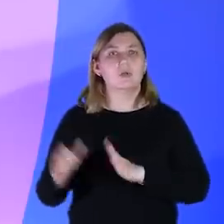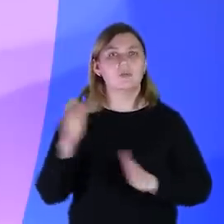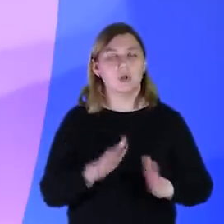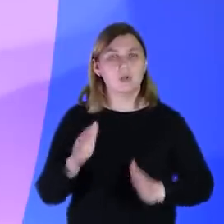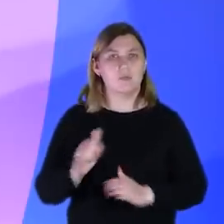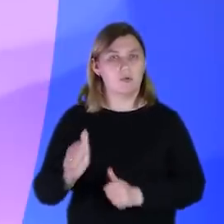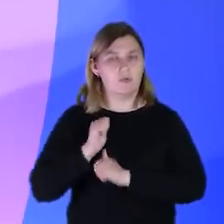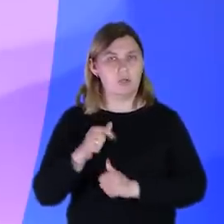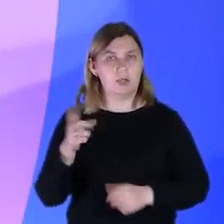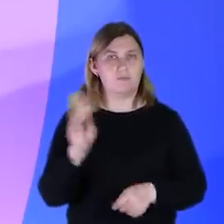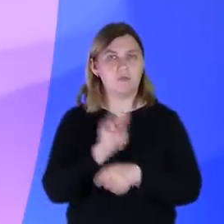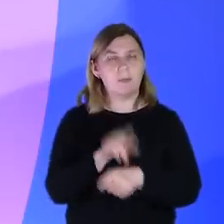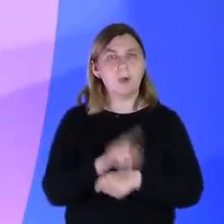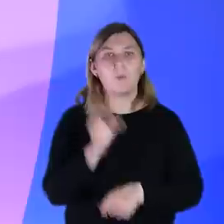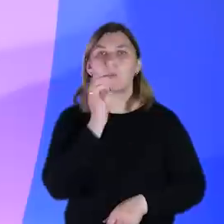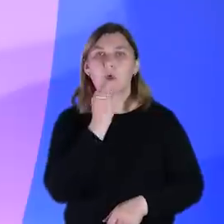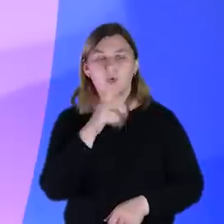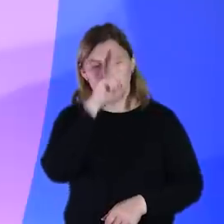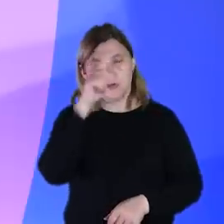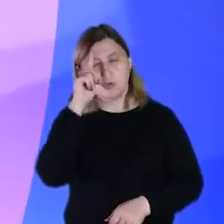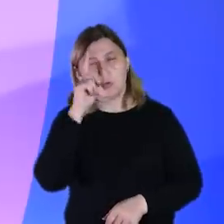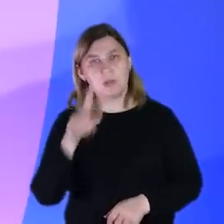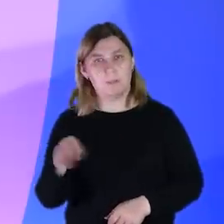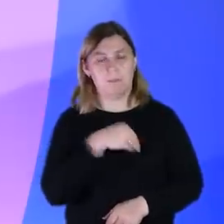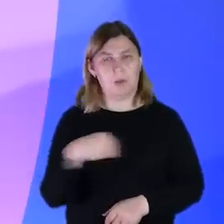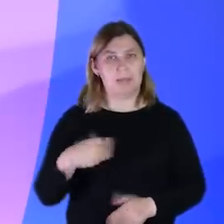wojskowego przystępowali młodzi ludzie przede wszystkim narodowości polskiej.